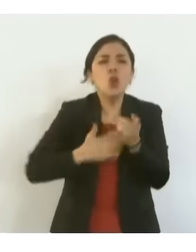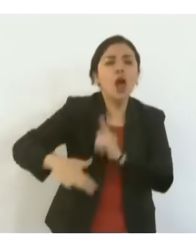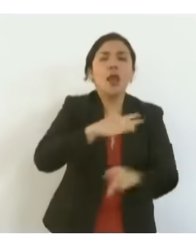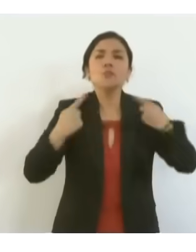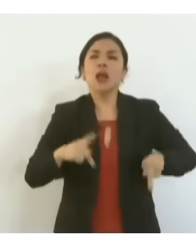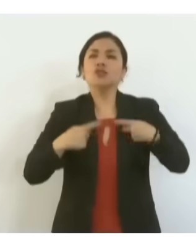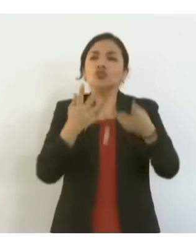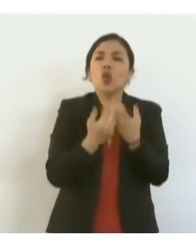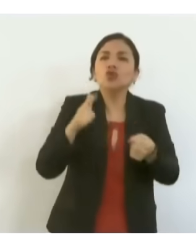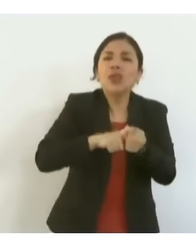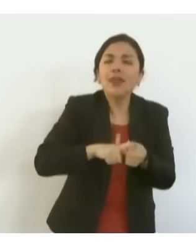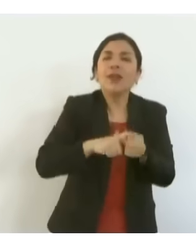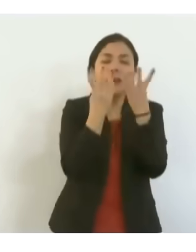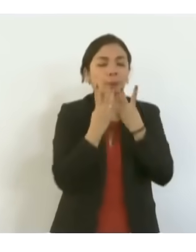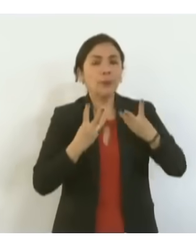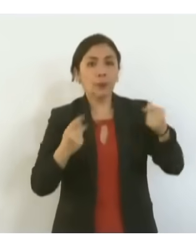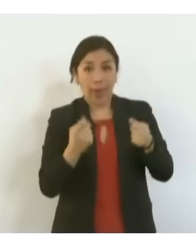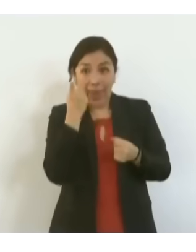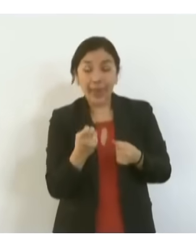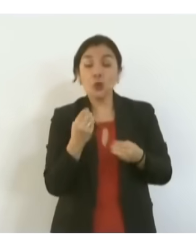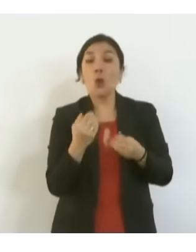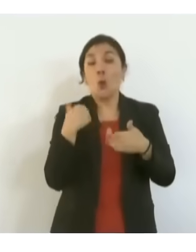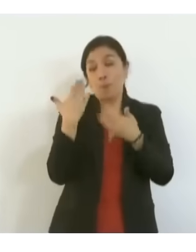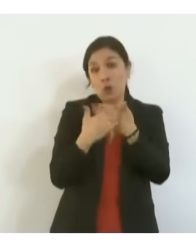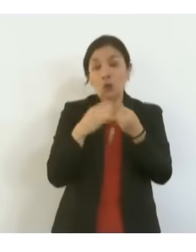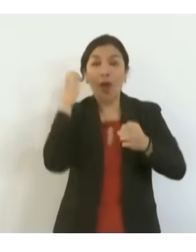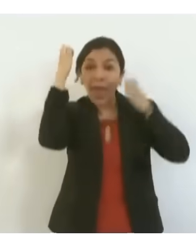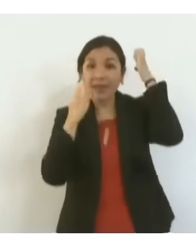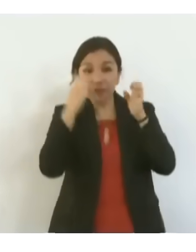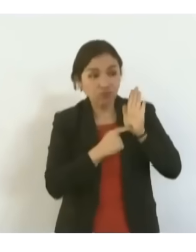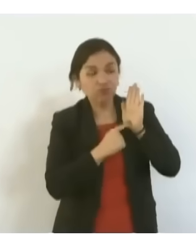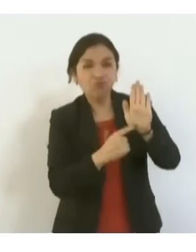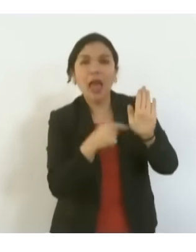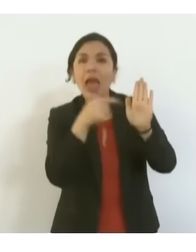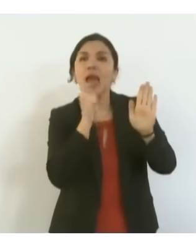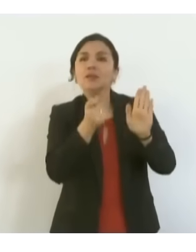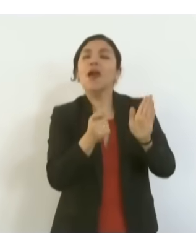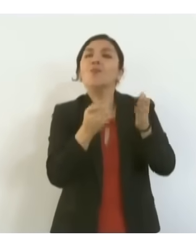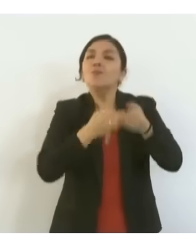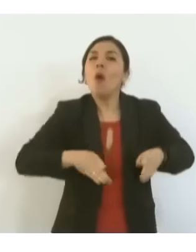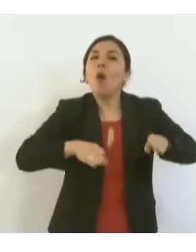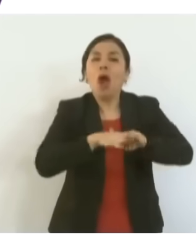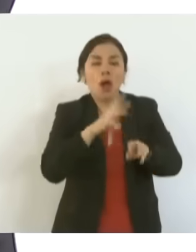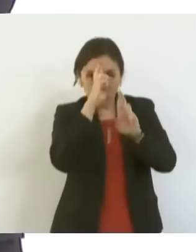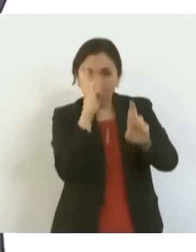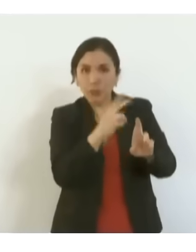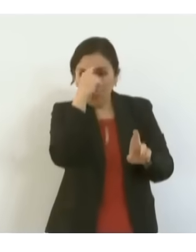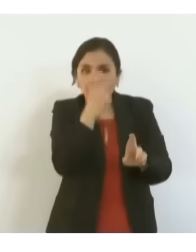las cuales se exhibirán públicamente como un gesto simbólico de resignificación. Para que la paz se